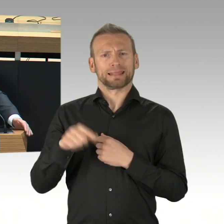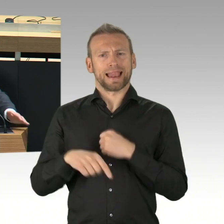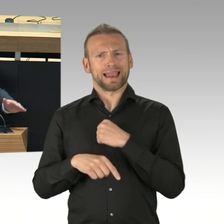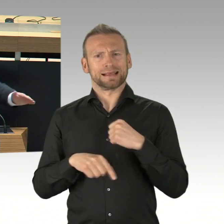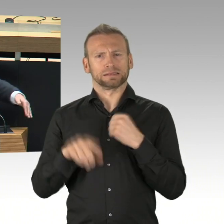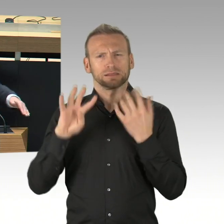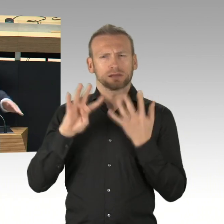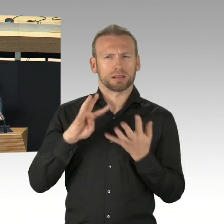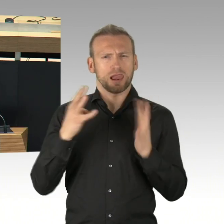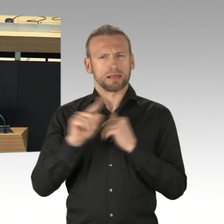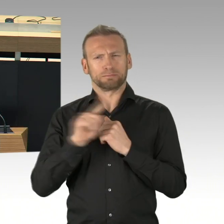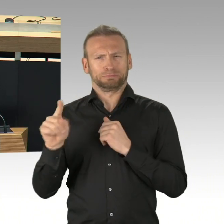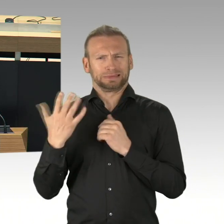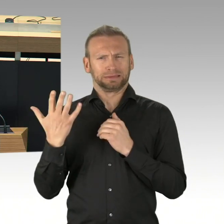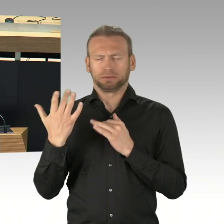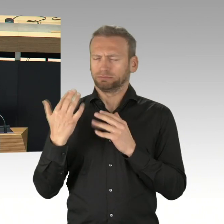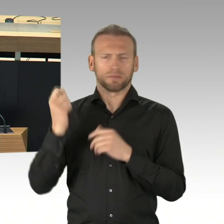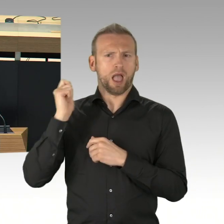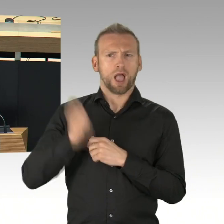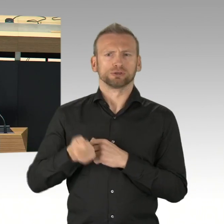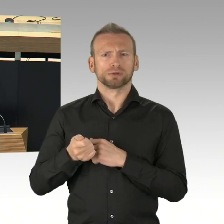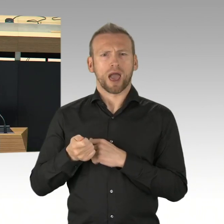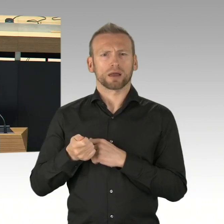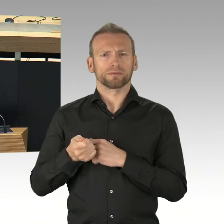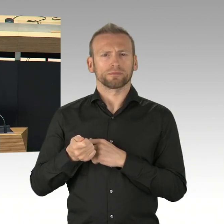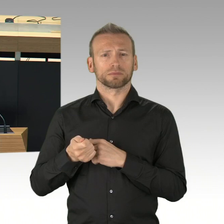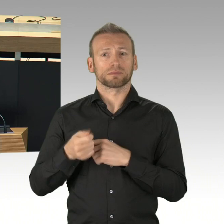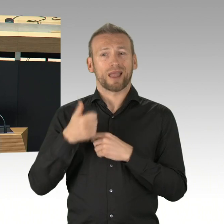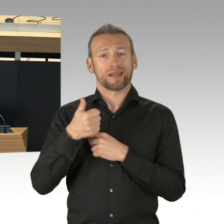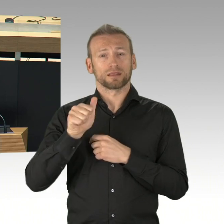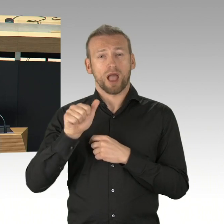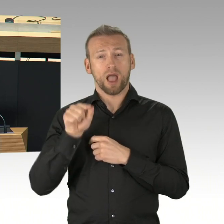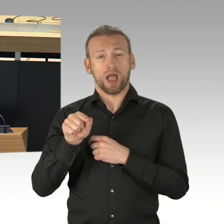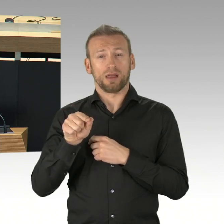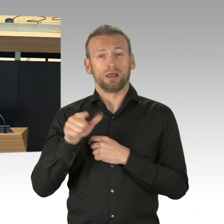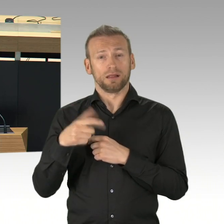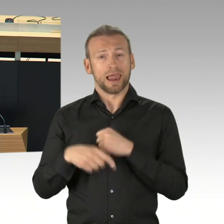Und damit Sie wieder Orientierung in unserem Rechtsstaat finden, also das für Sie Neuland, Rechtsstaat,